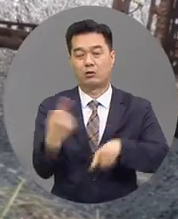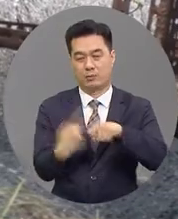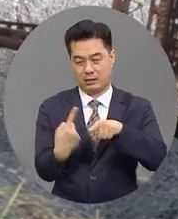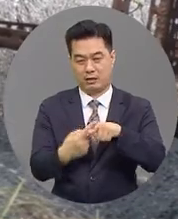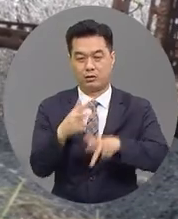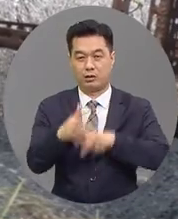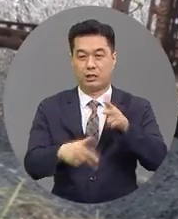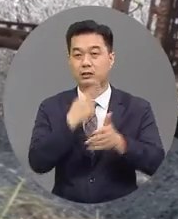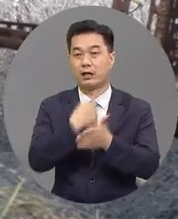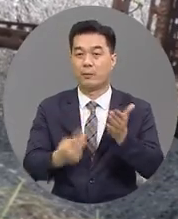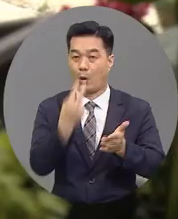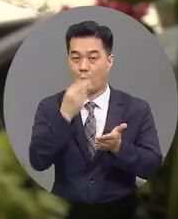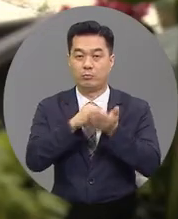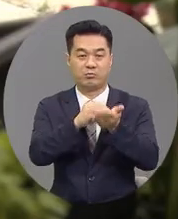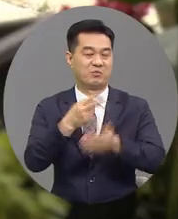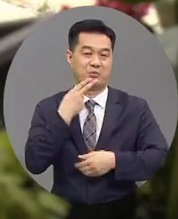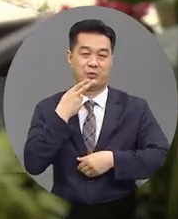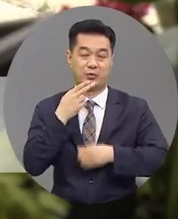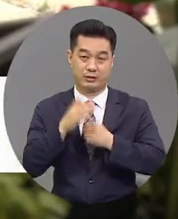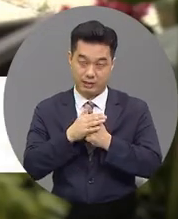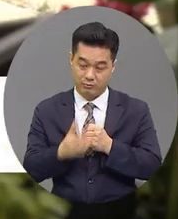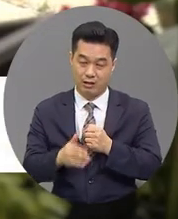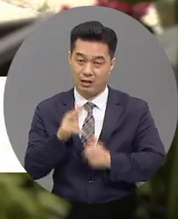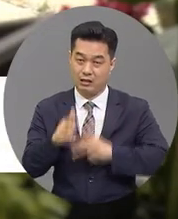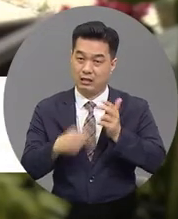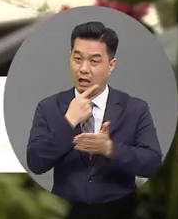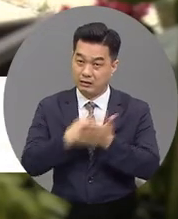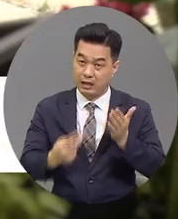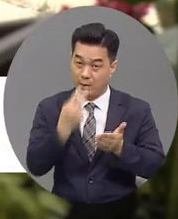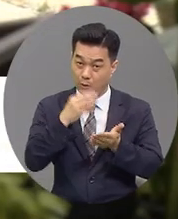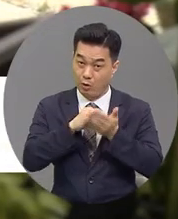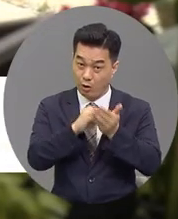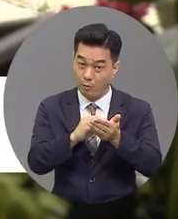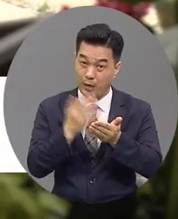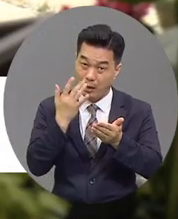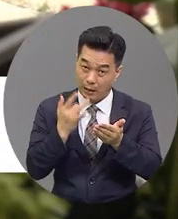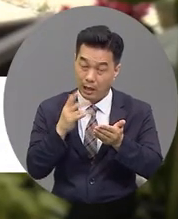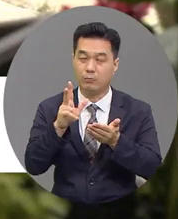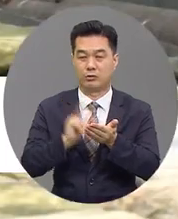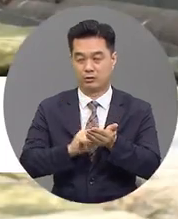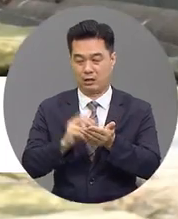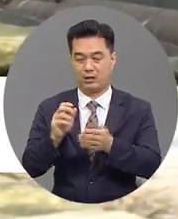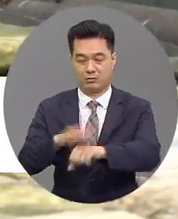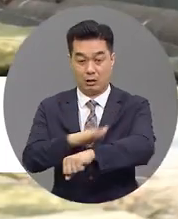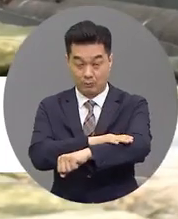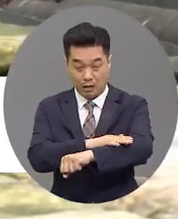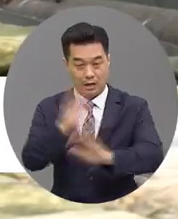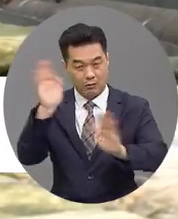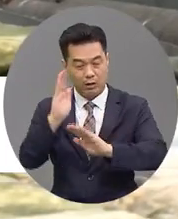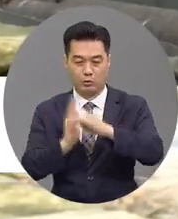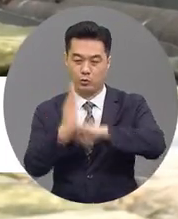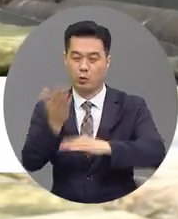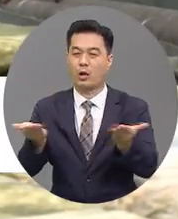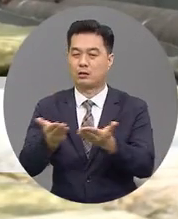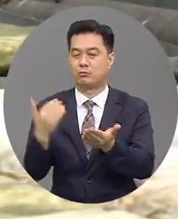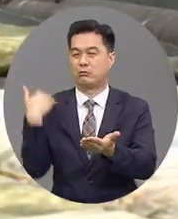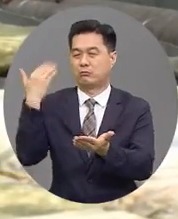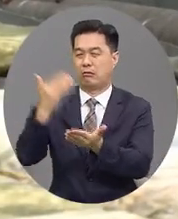않은 상태였습니다. 취약한 산재 보험과 안전 수칙 문제뿐 아니라 실습생의 초과 근무가